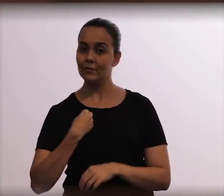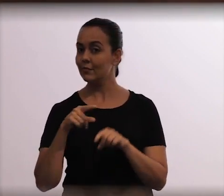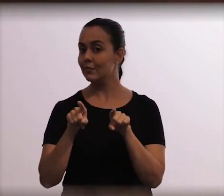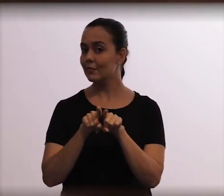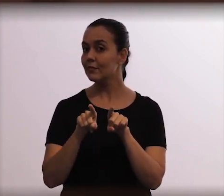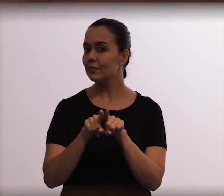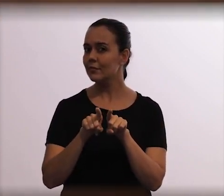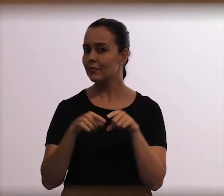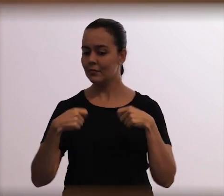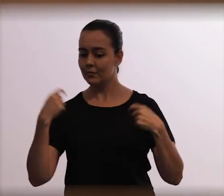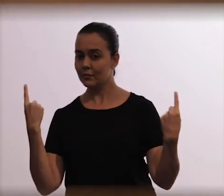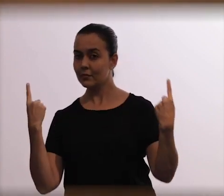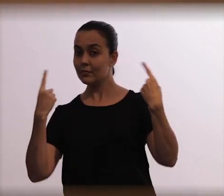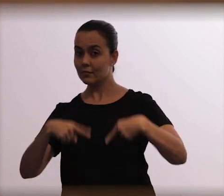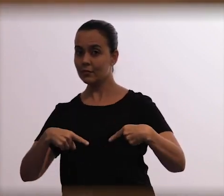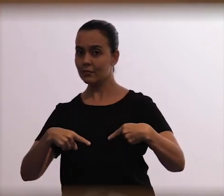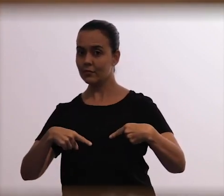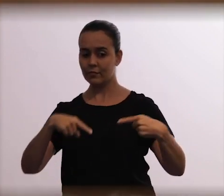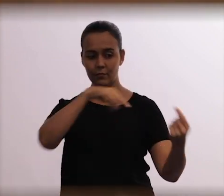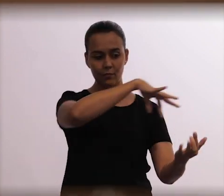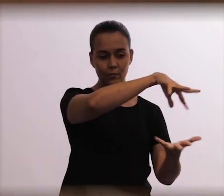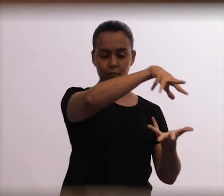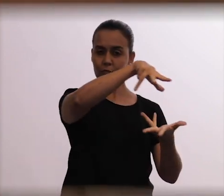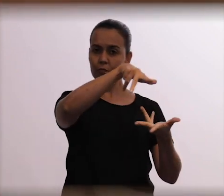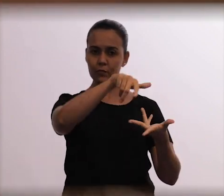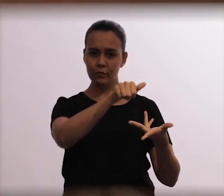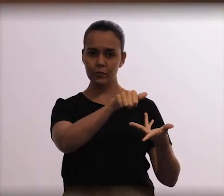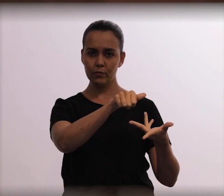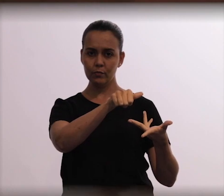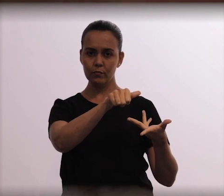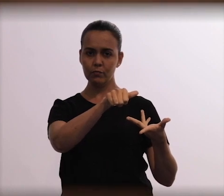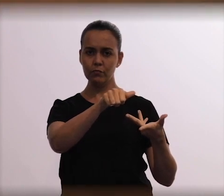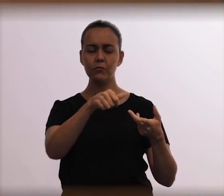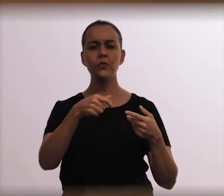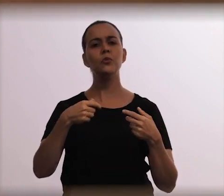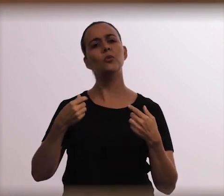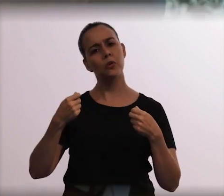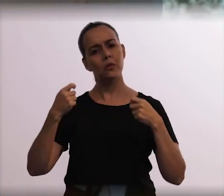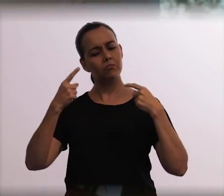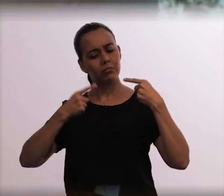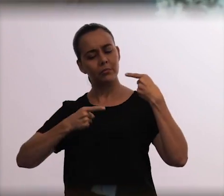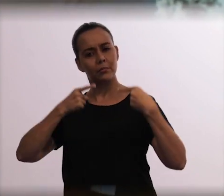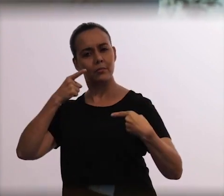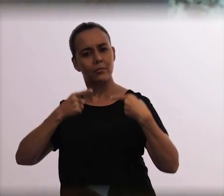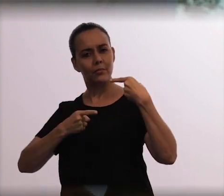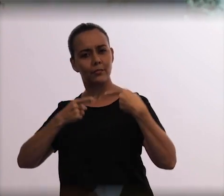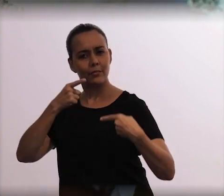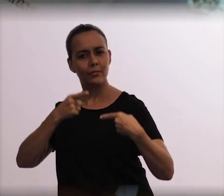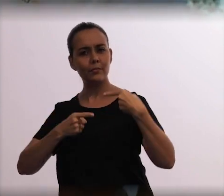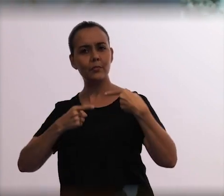a pensar o mundo e a sociedade. Então, se tivesse uma metáfora do que eu penso, enquanto epistemologia, é isso daqui, ó.